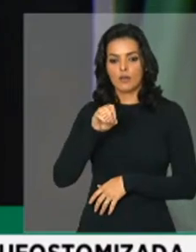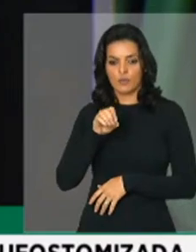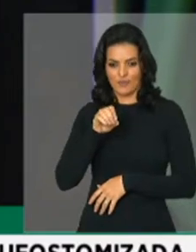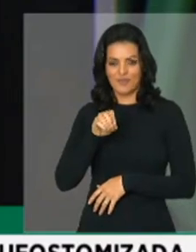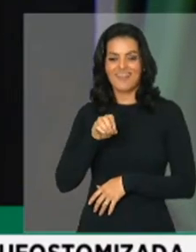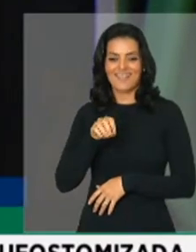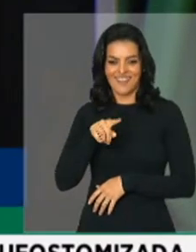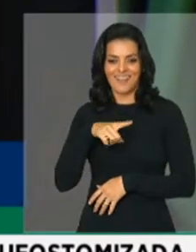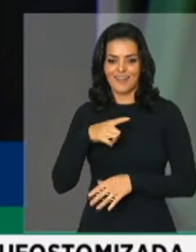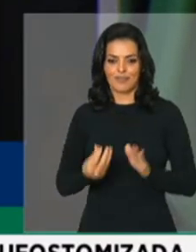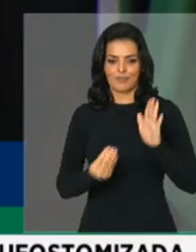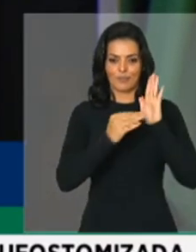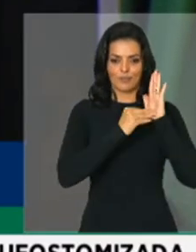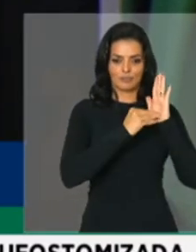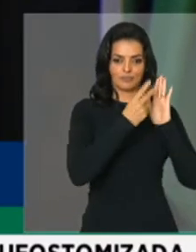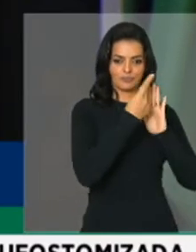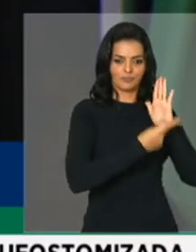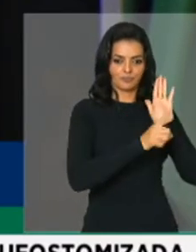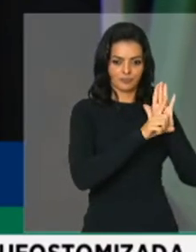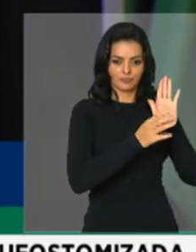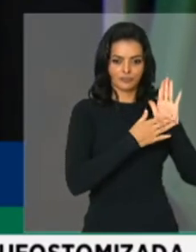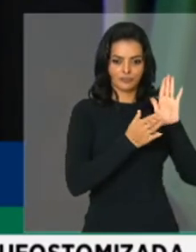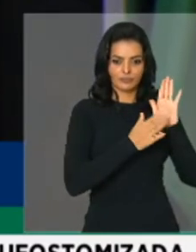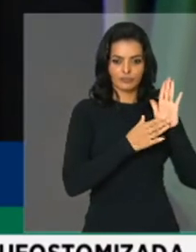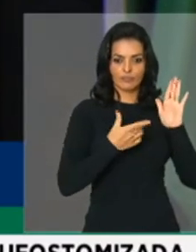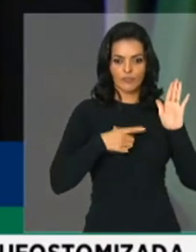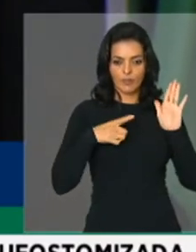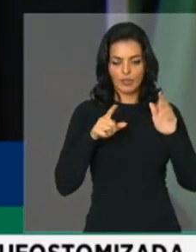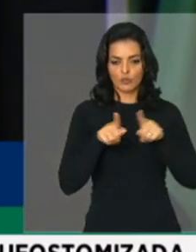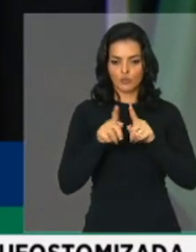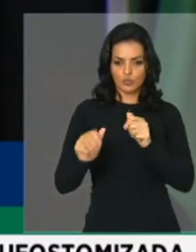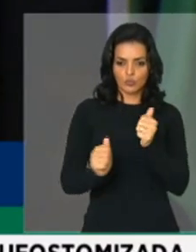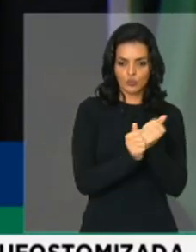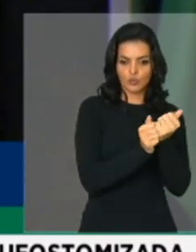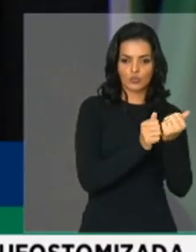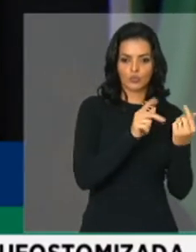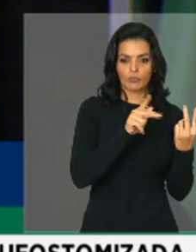INSTITUIR O DIA PARA DEBATER QUESTÕES DAS CRIANÇAS TRAQUEOSTOMIZADAS É CONSCIENTIZAR OS PROFISSIONAIS DA SAÚDE, FAMILIARES,